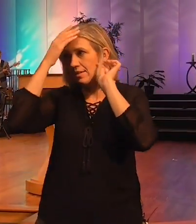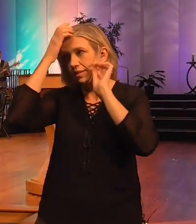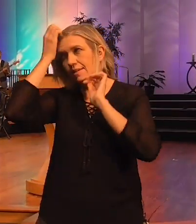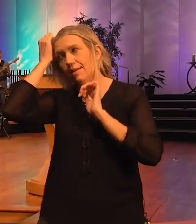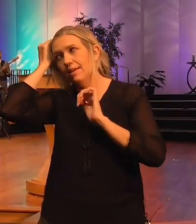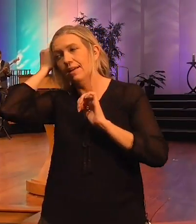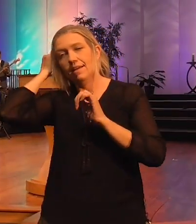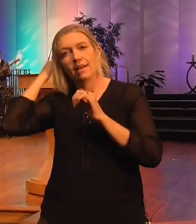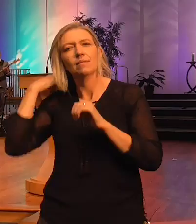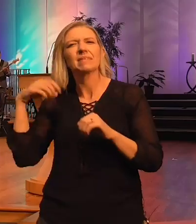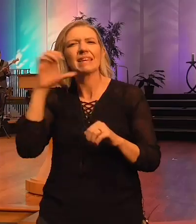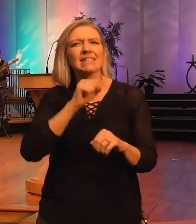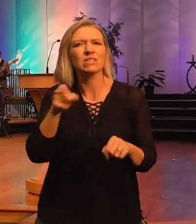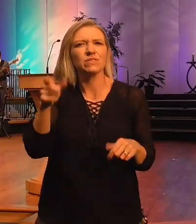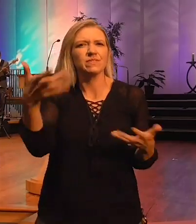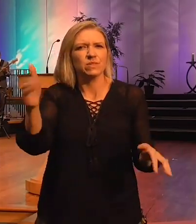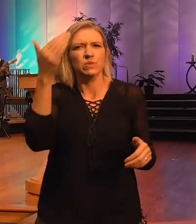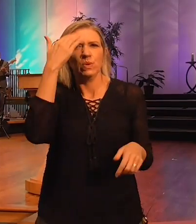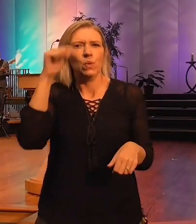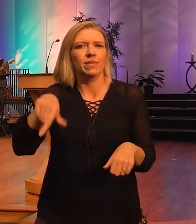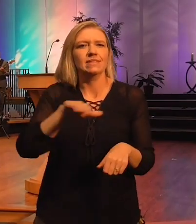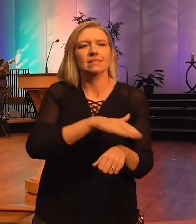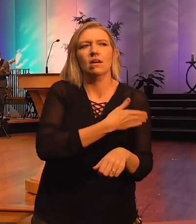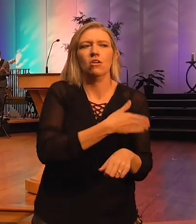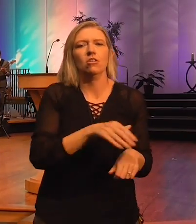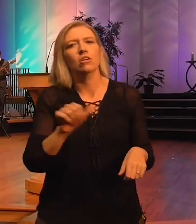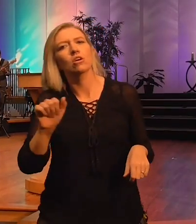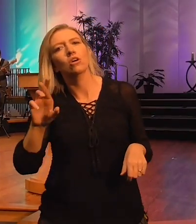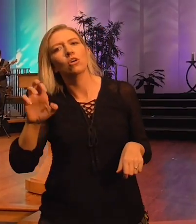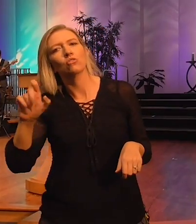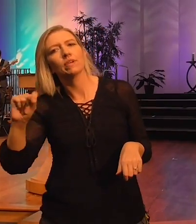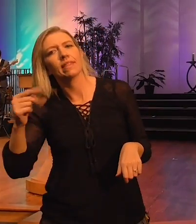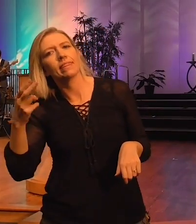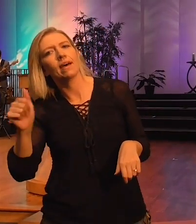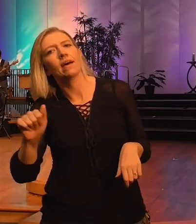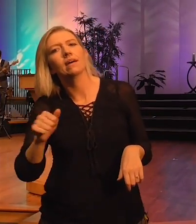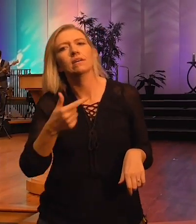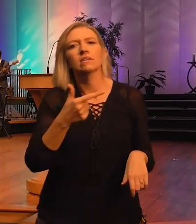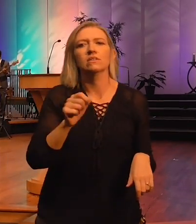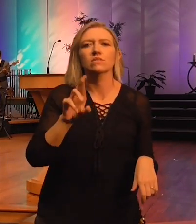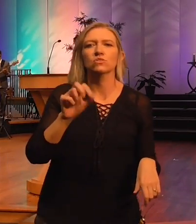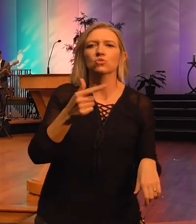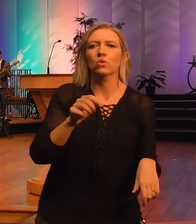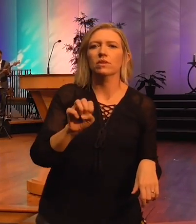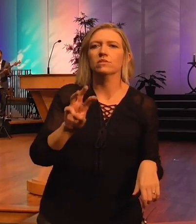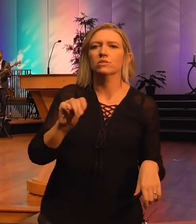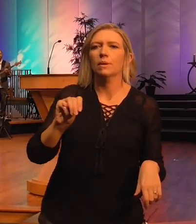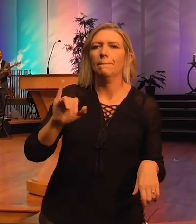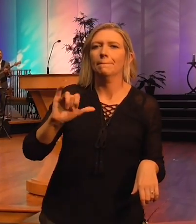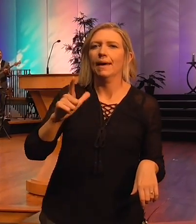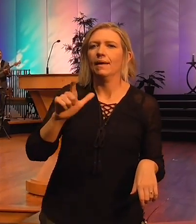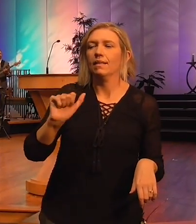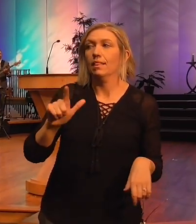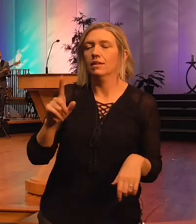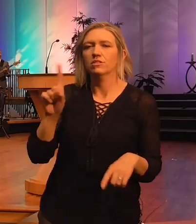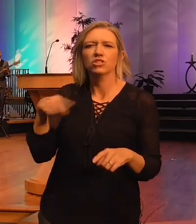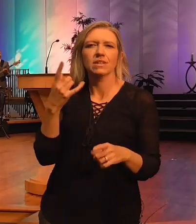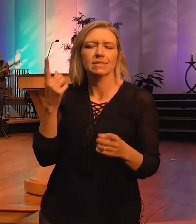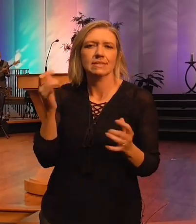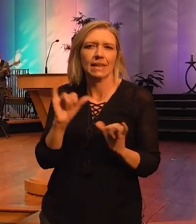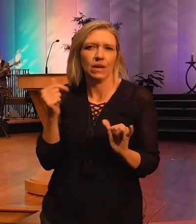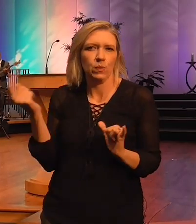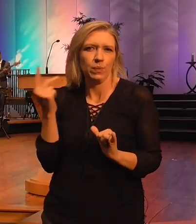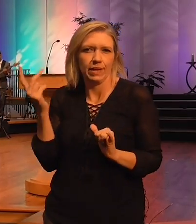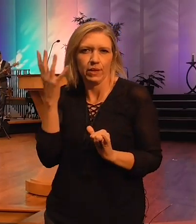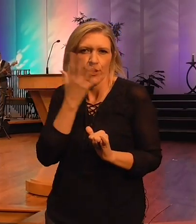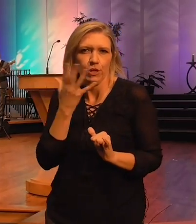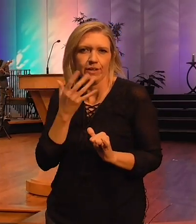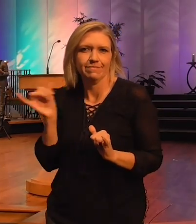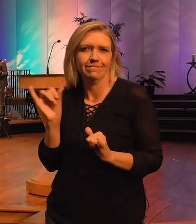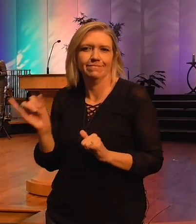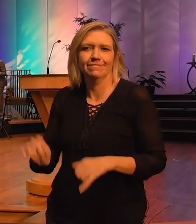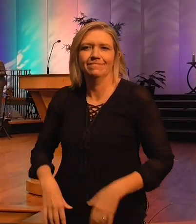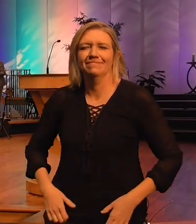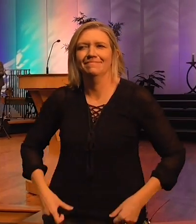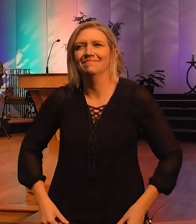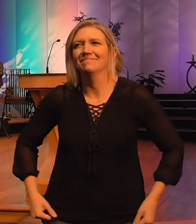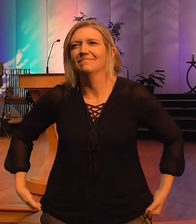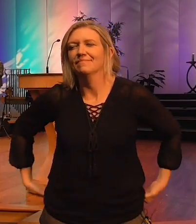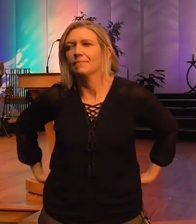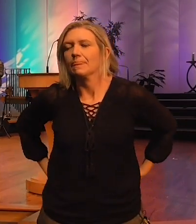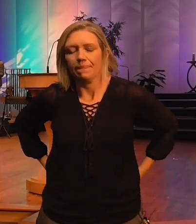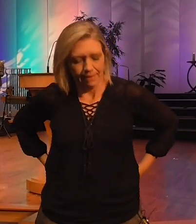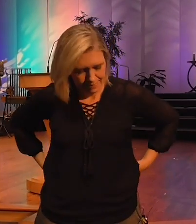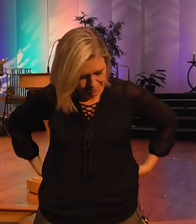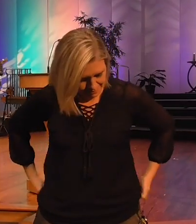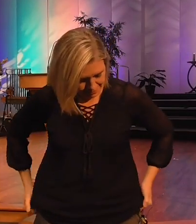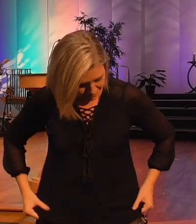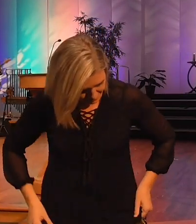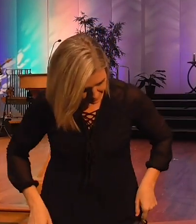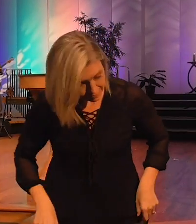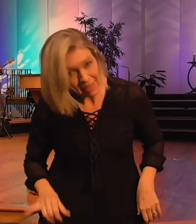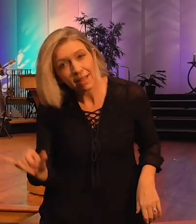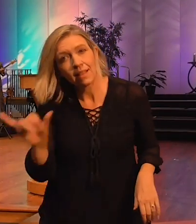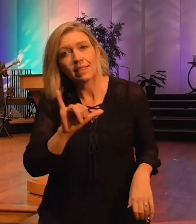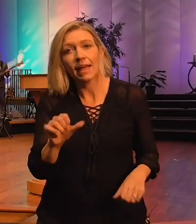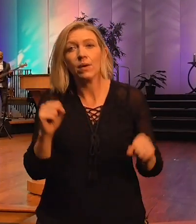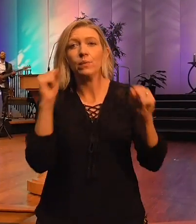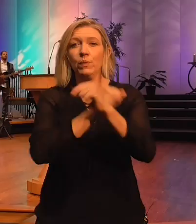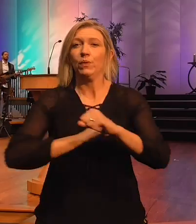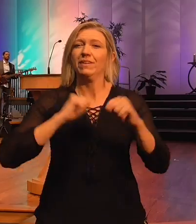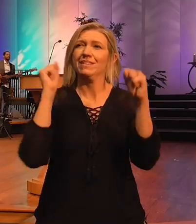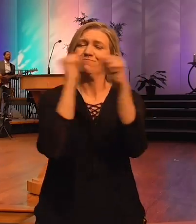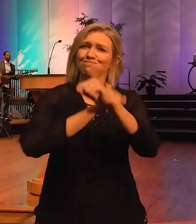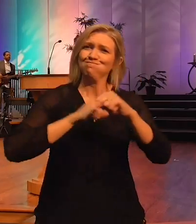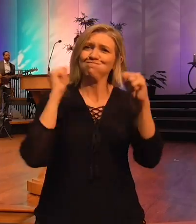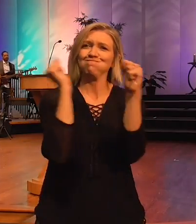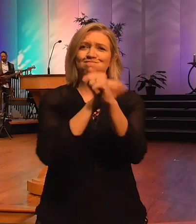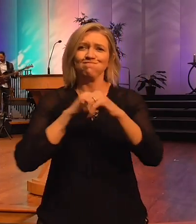canción de Georgea y George Michael, tal como nos vemos [Música] aquí como un guerrero que pelea y gana